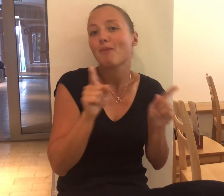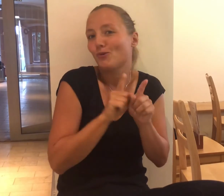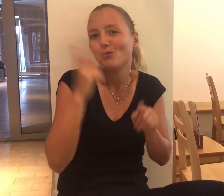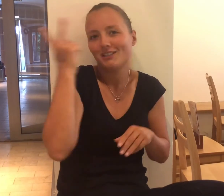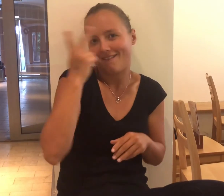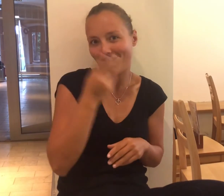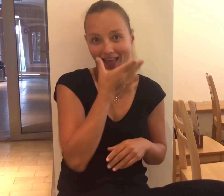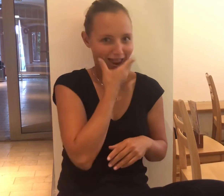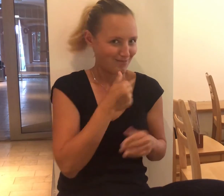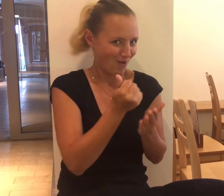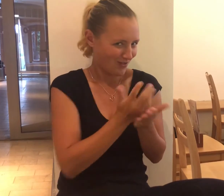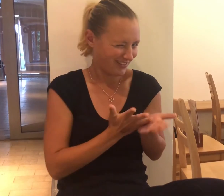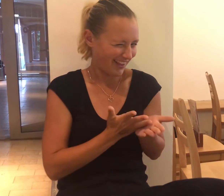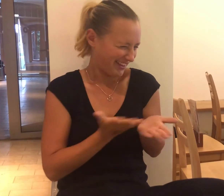in seveda lepih ocen.